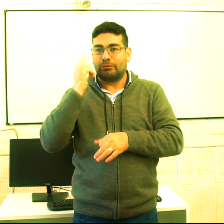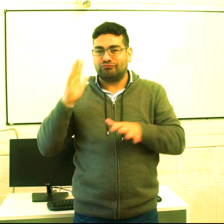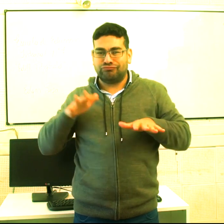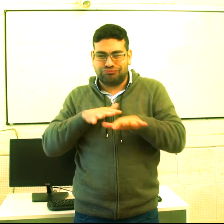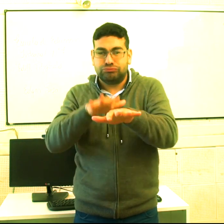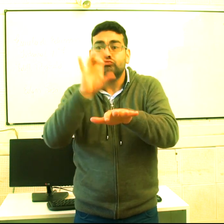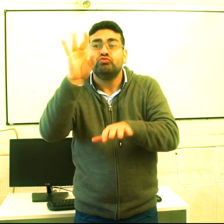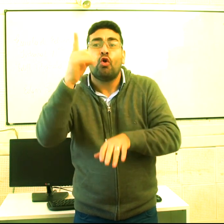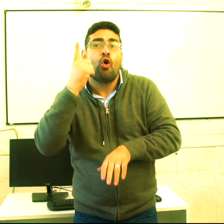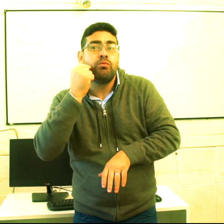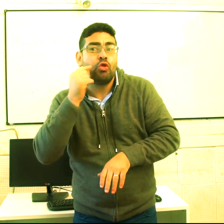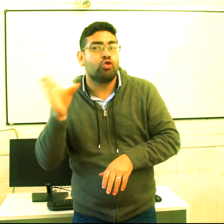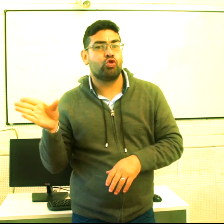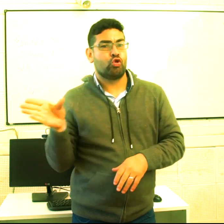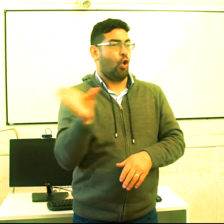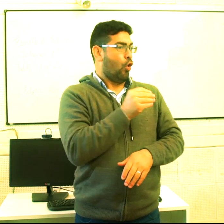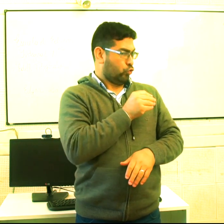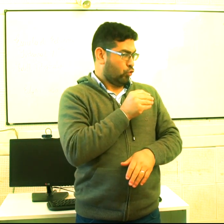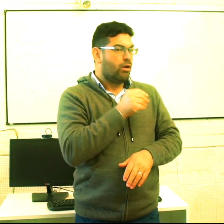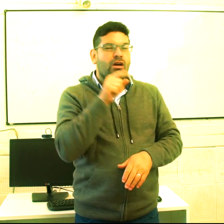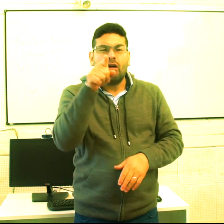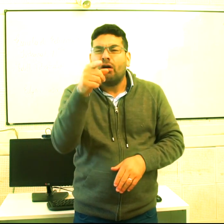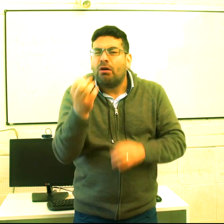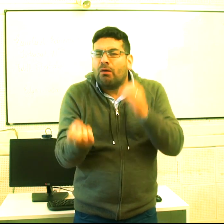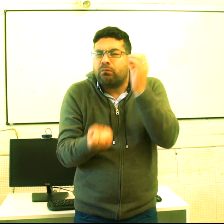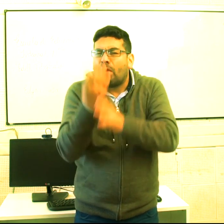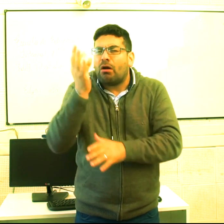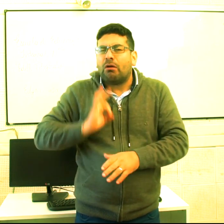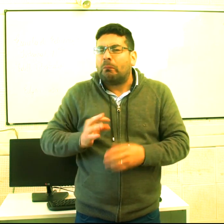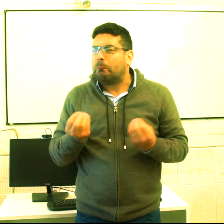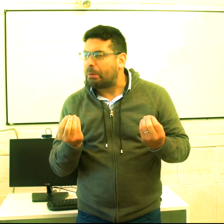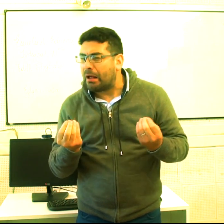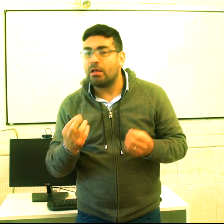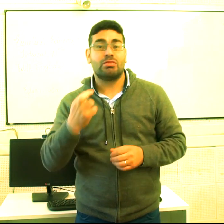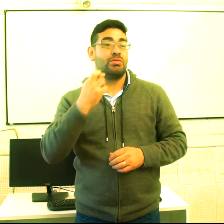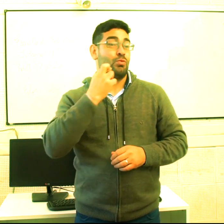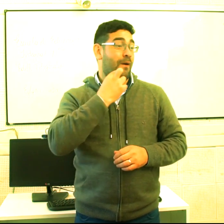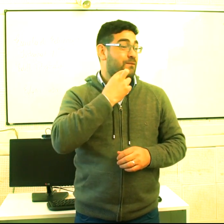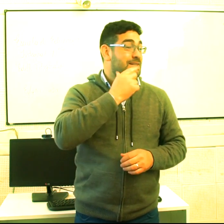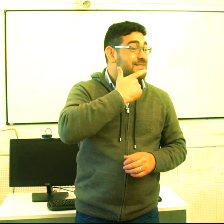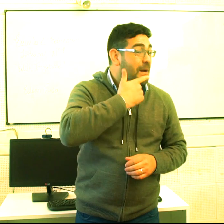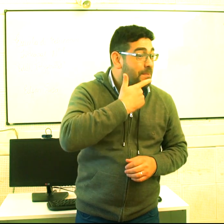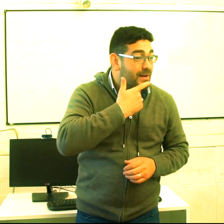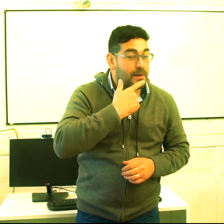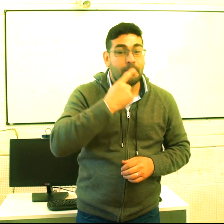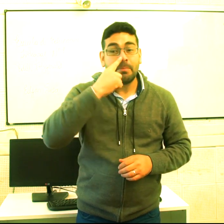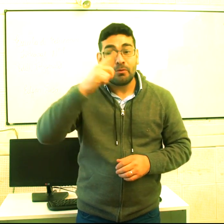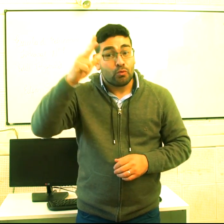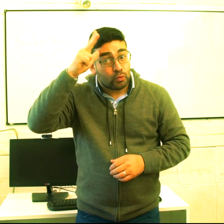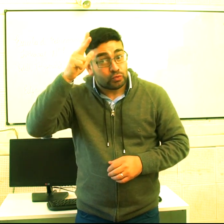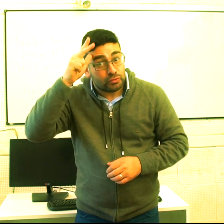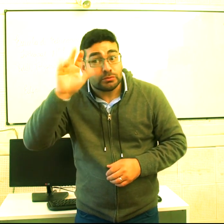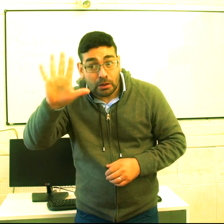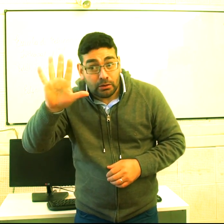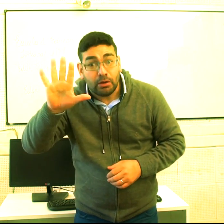a la que solamente podían asistir hombres sordos. Esa escuela se abrió el 19 de septiembre de 1885